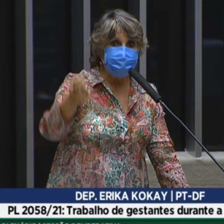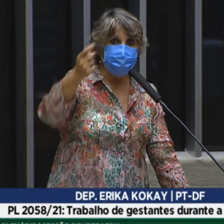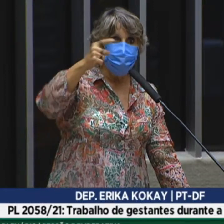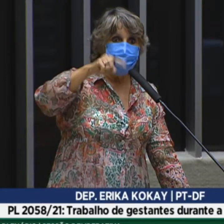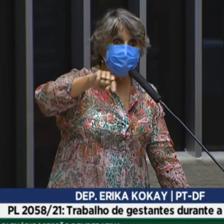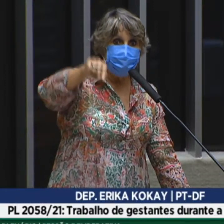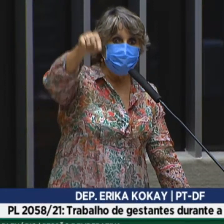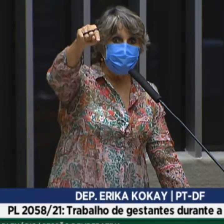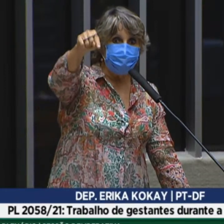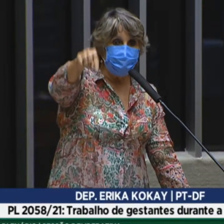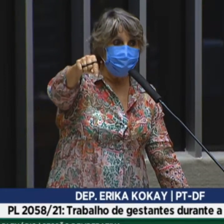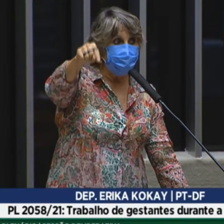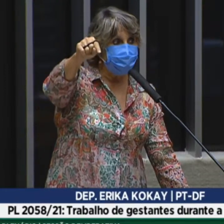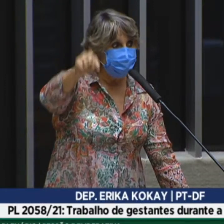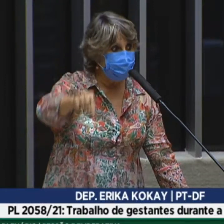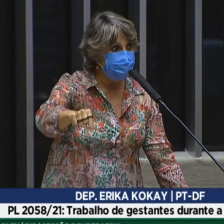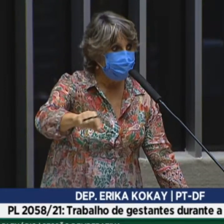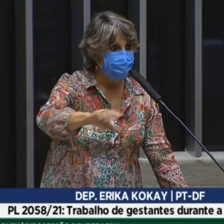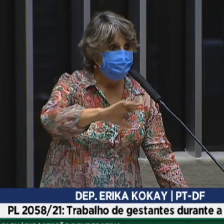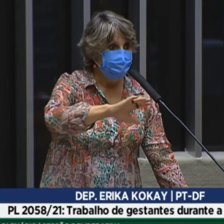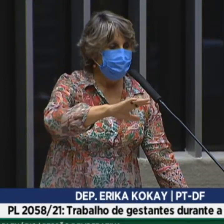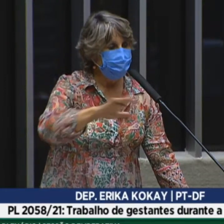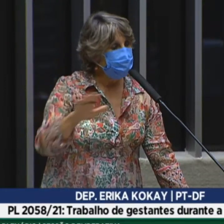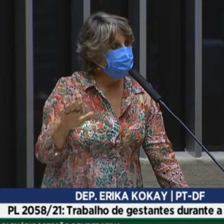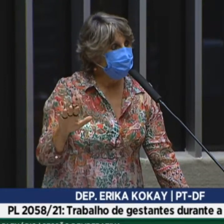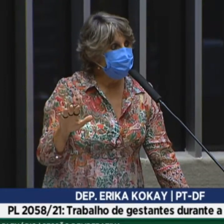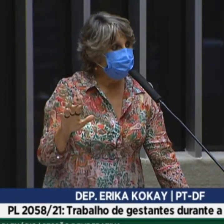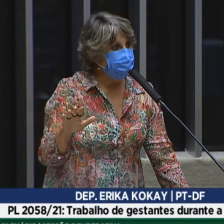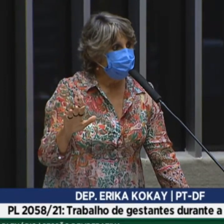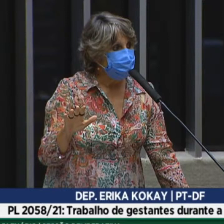O GOVERNO NÃO FEZ ISSO, CHEGOU A HAVER INCLUSIVE